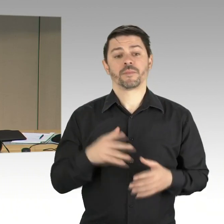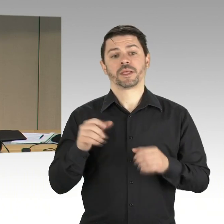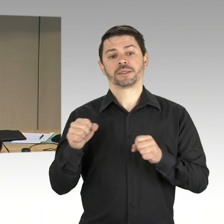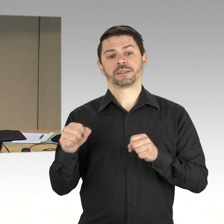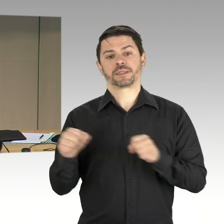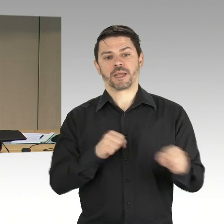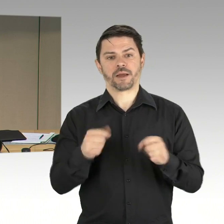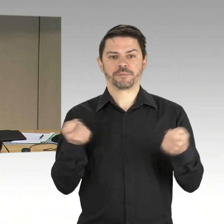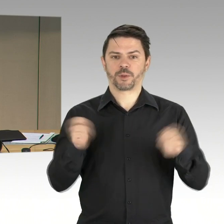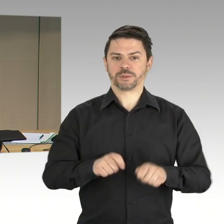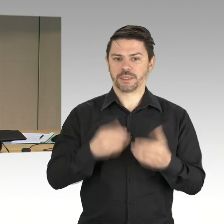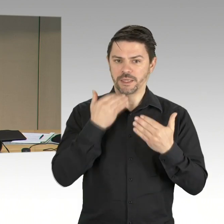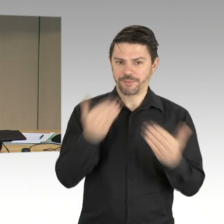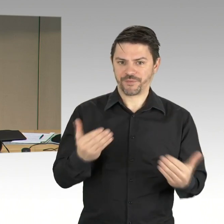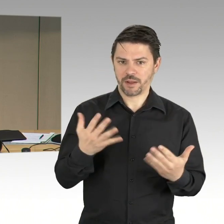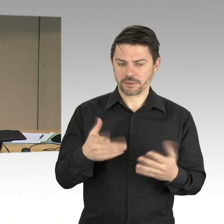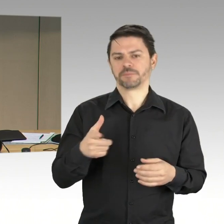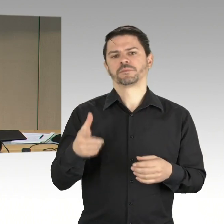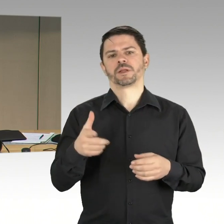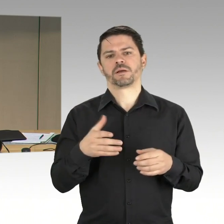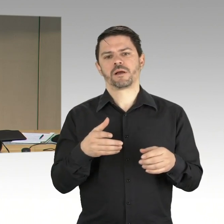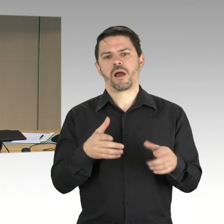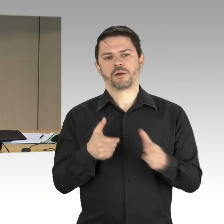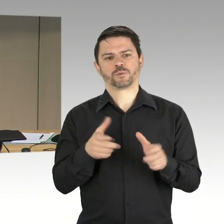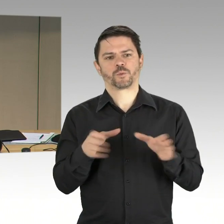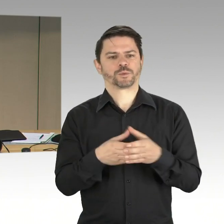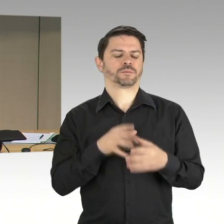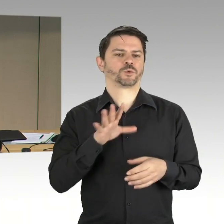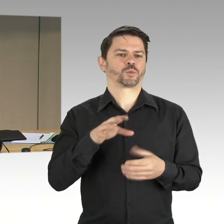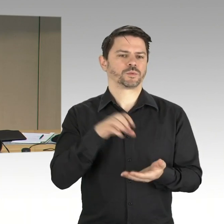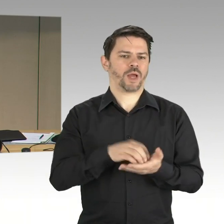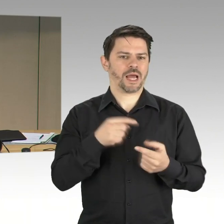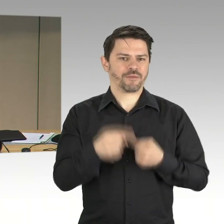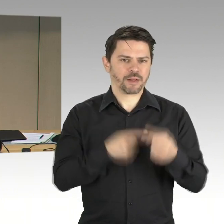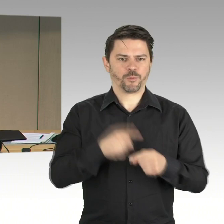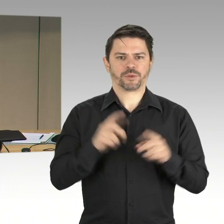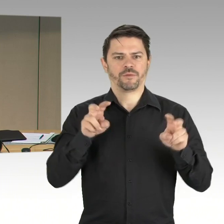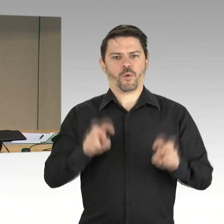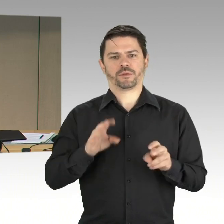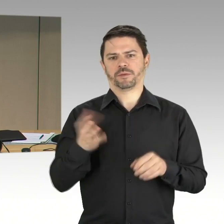zur Neuregelung gesetzlicher Vorschriften zur Mietenbegrenzung. Die anderen Anträge auf Aktuelle Stunde